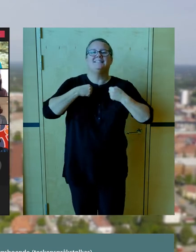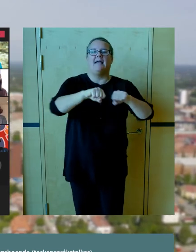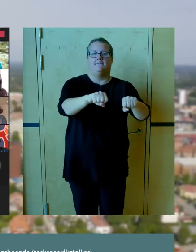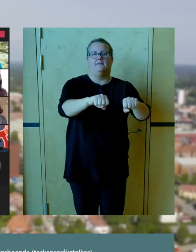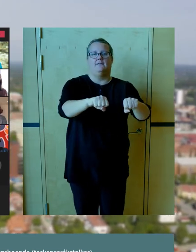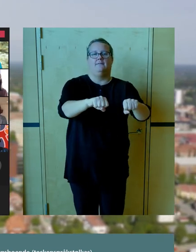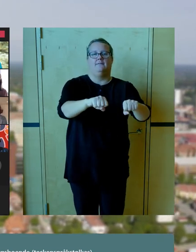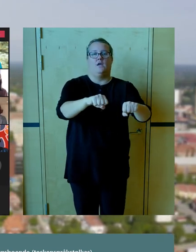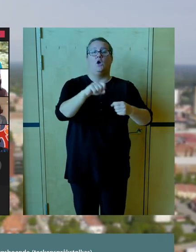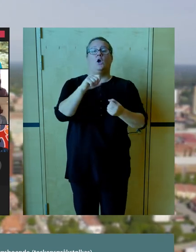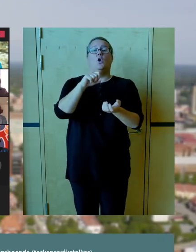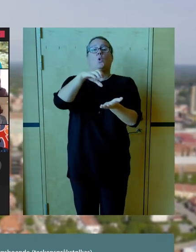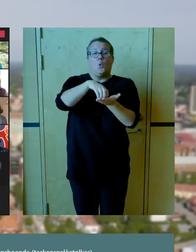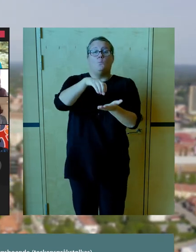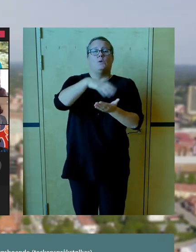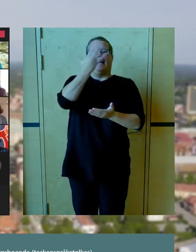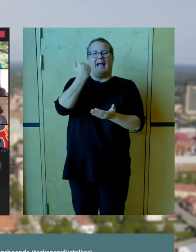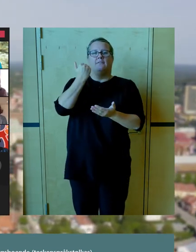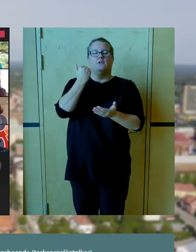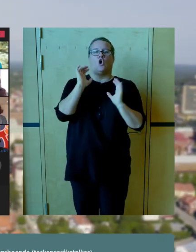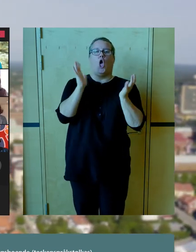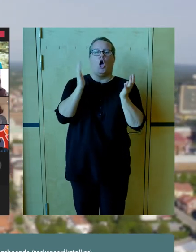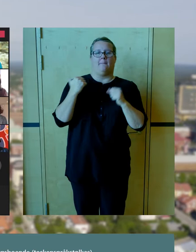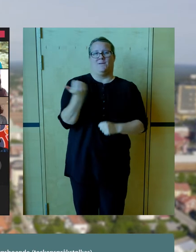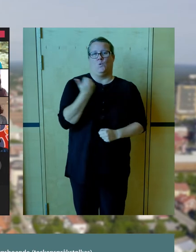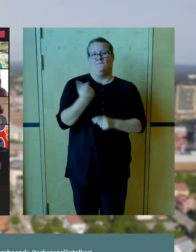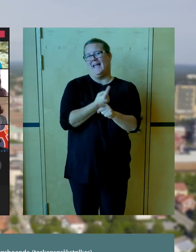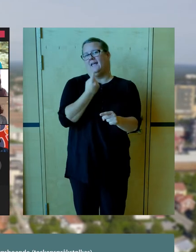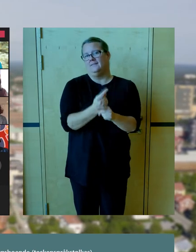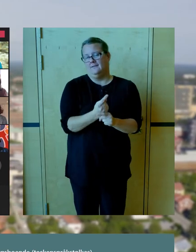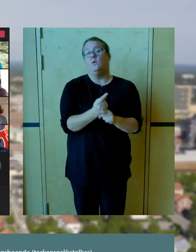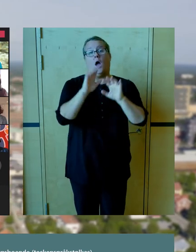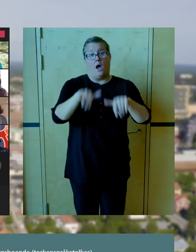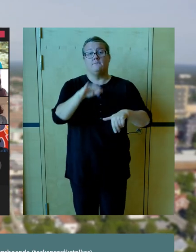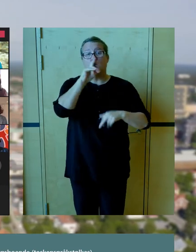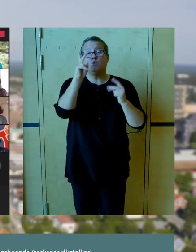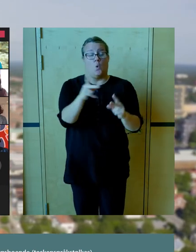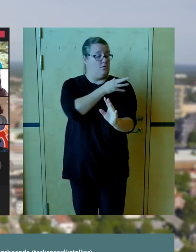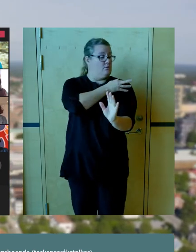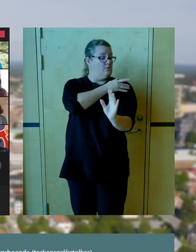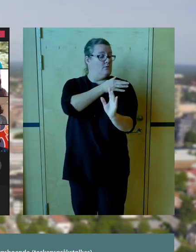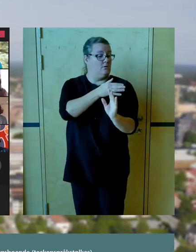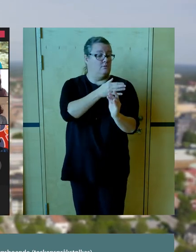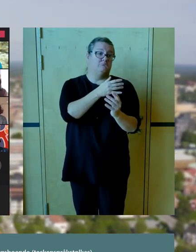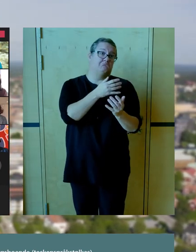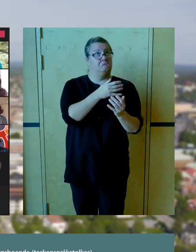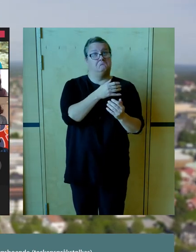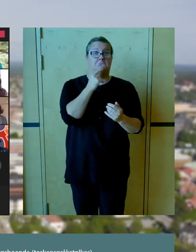Kan möta behoven hela tiden Och så receptet Faktiskt Ja det sista året iallafall